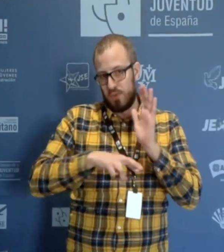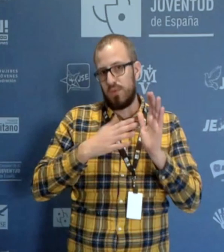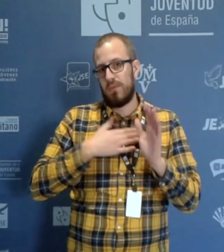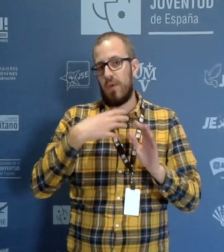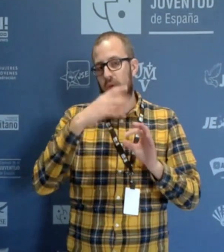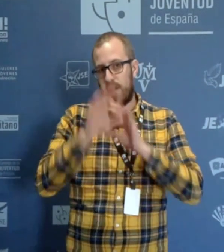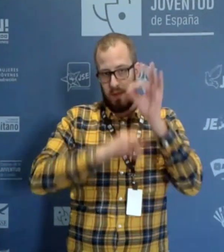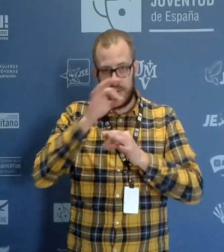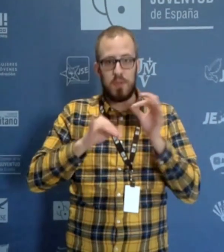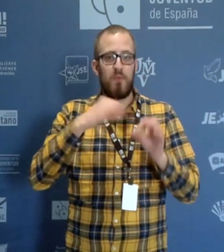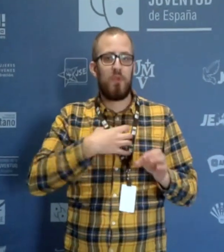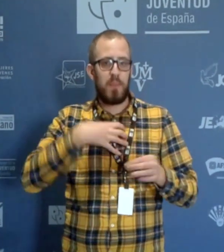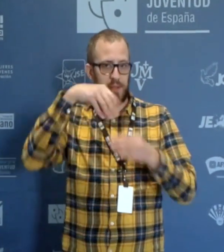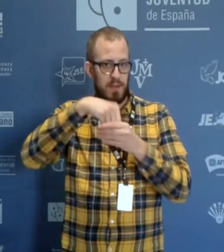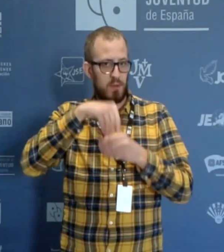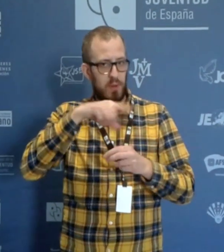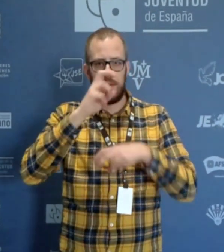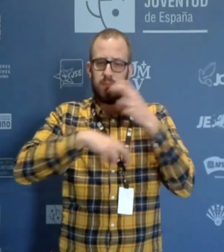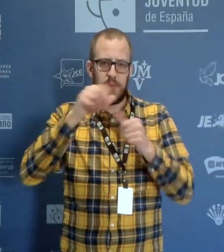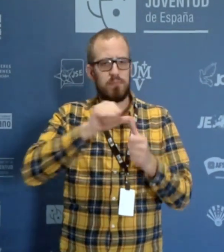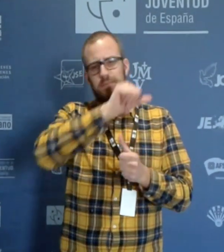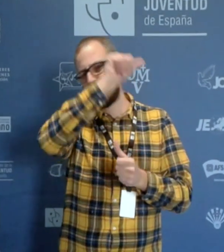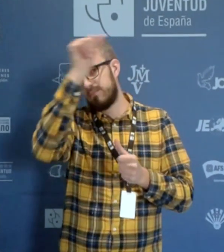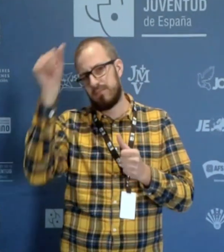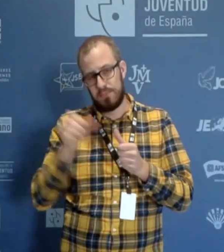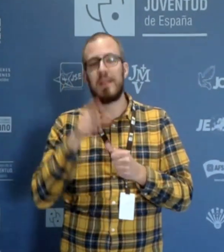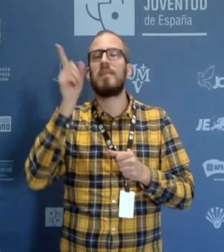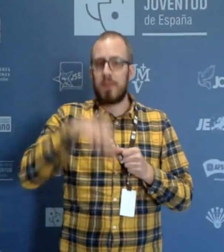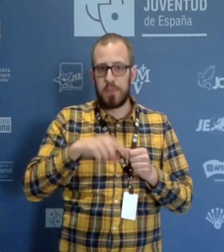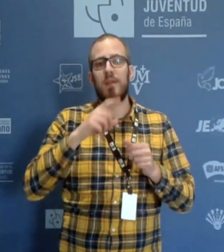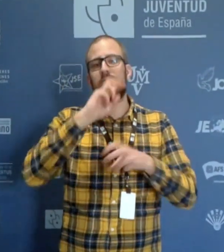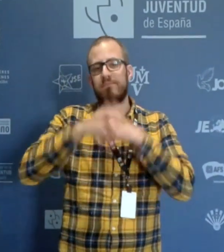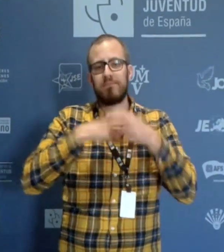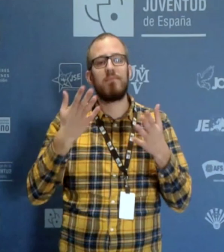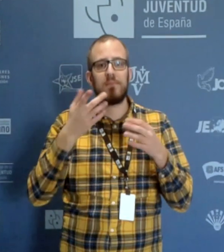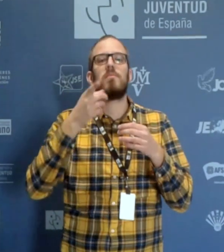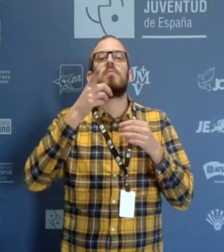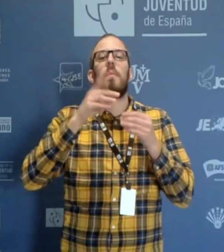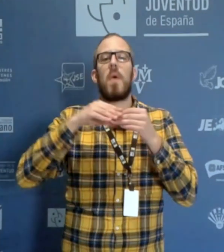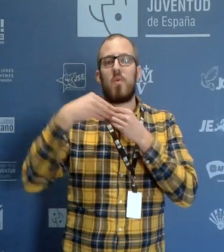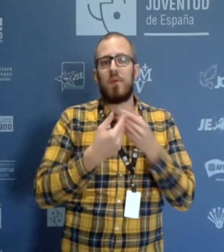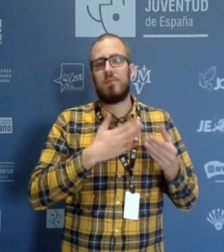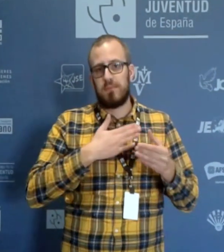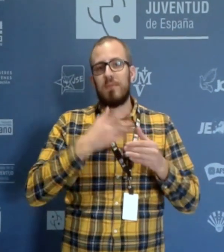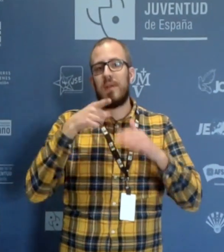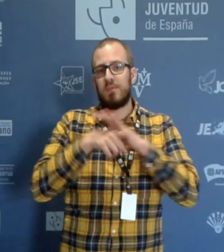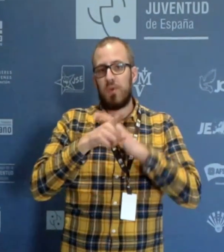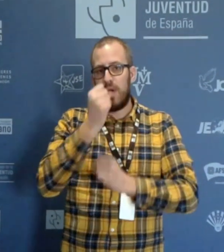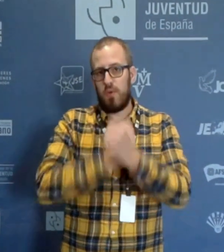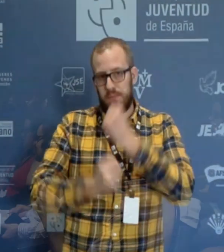de organización y funcionamiento interno del CJE, así como el Manual de Gestión Económica.